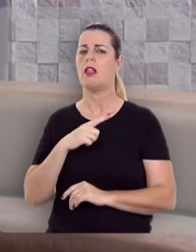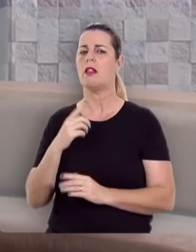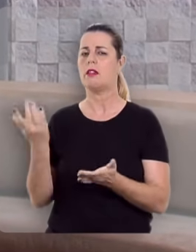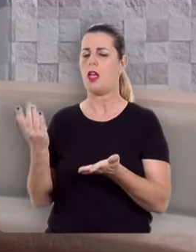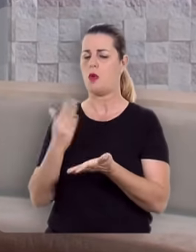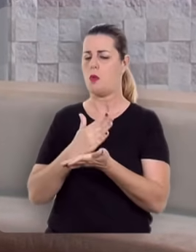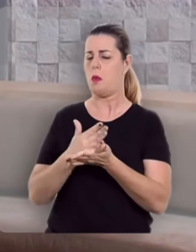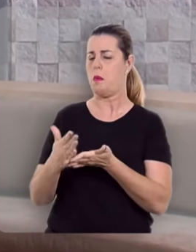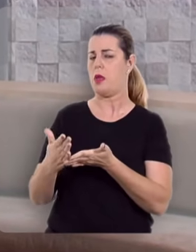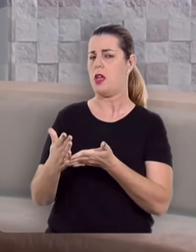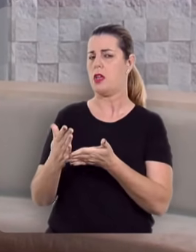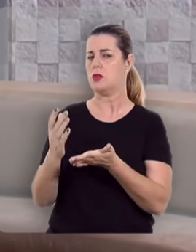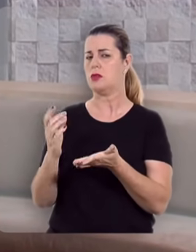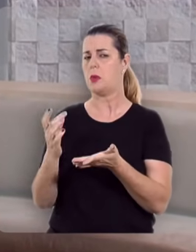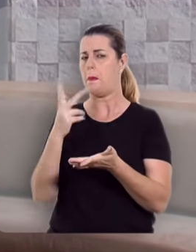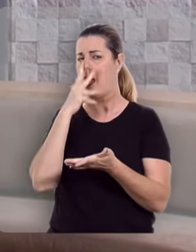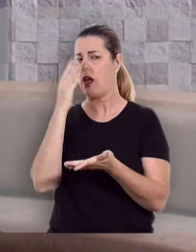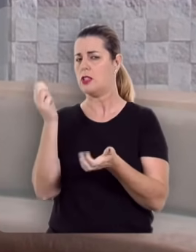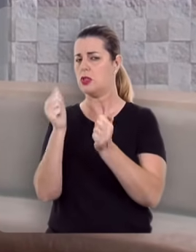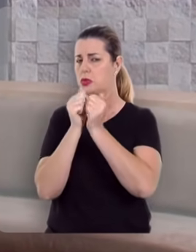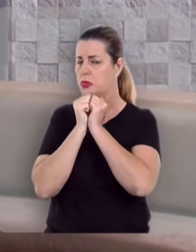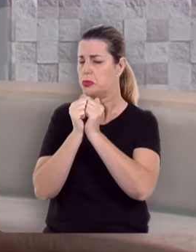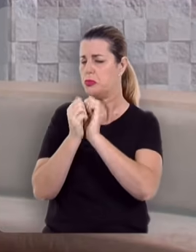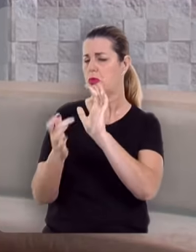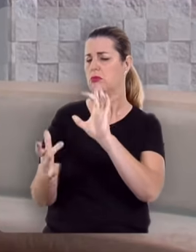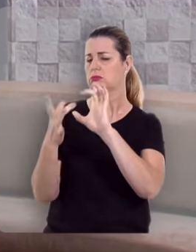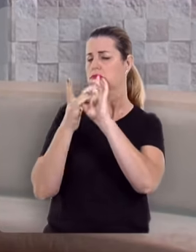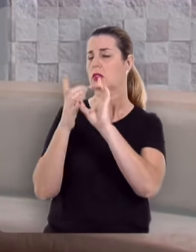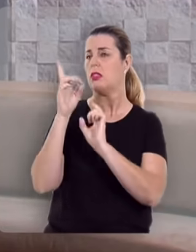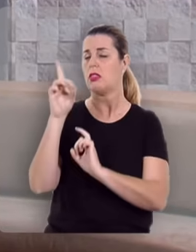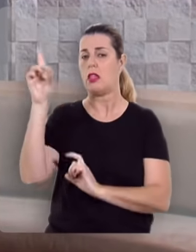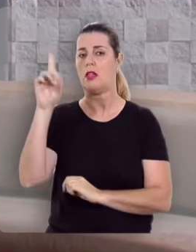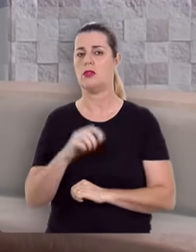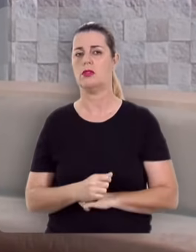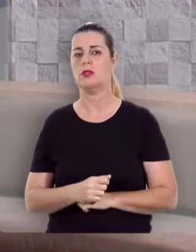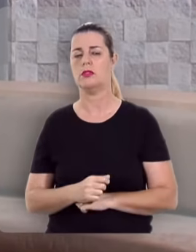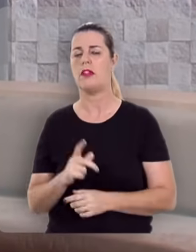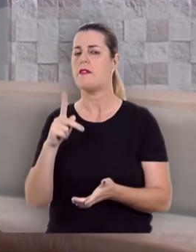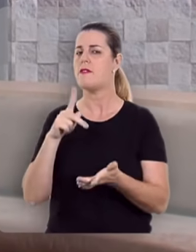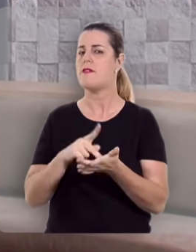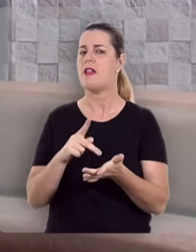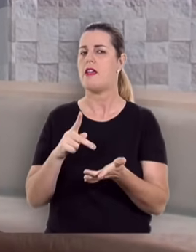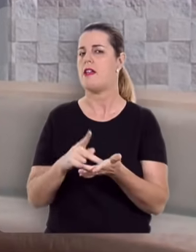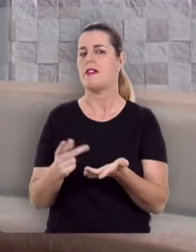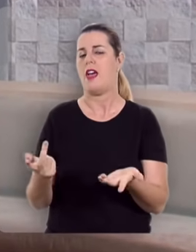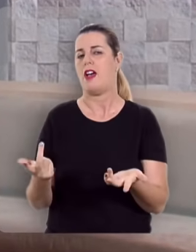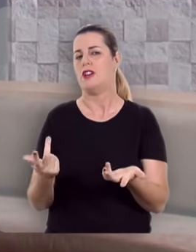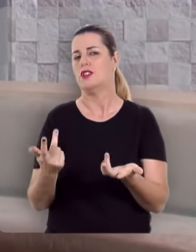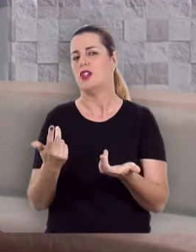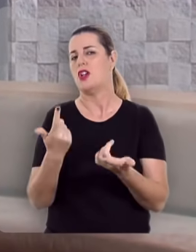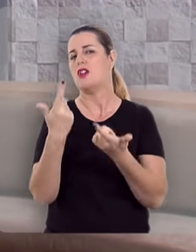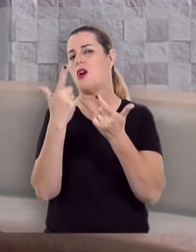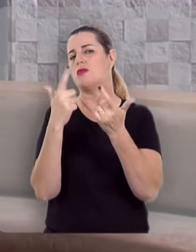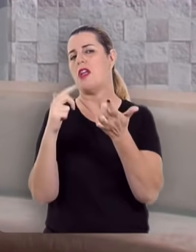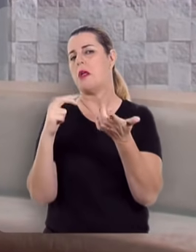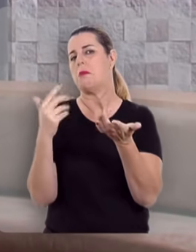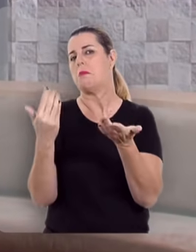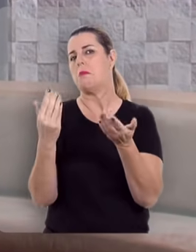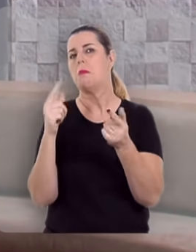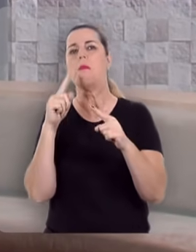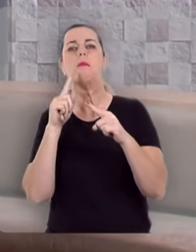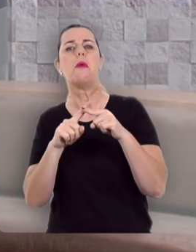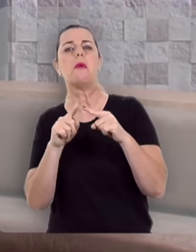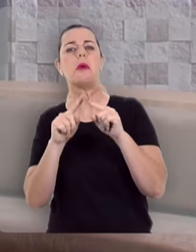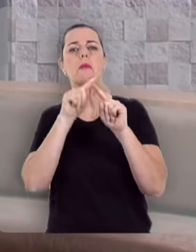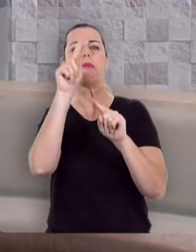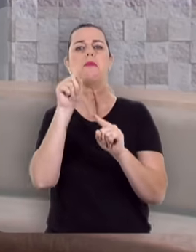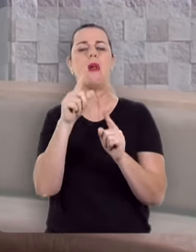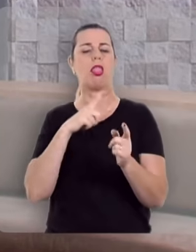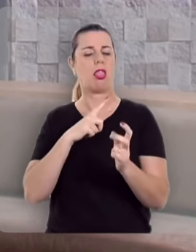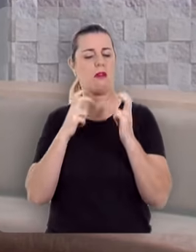origem num corada em Deus de fato não faz o mínimo sentido se tem vergonha de Evangélico